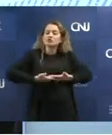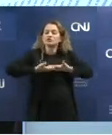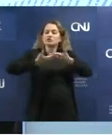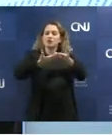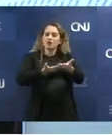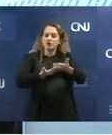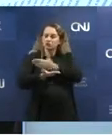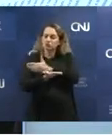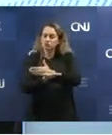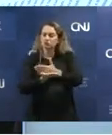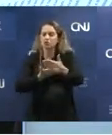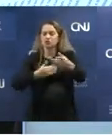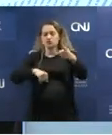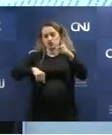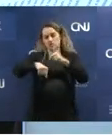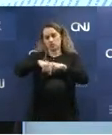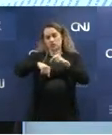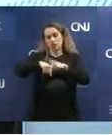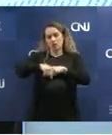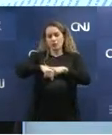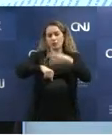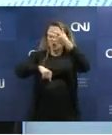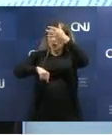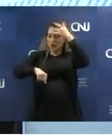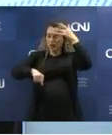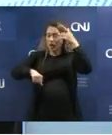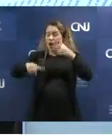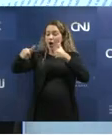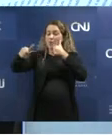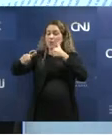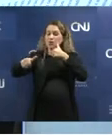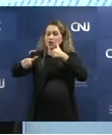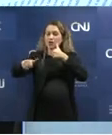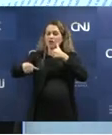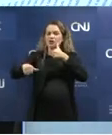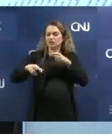em que a magistrada estava doente, Jamais eu traria um voto aqui